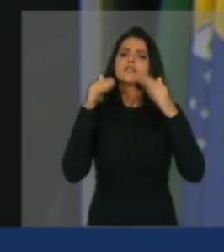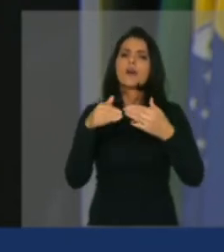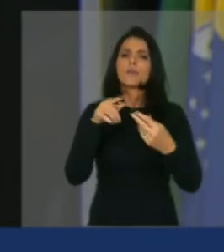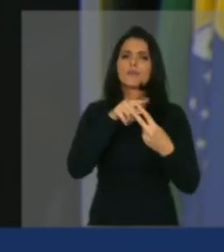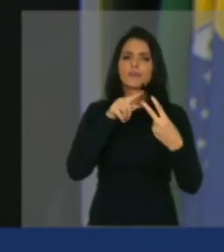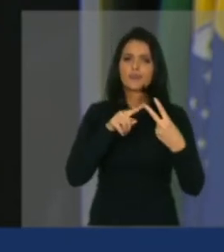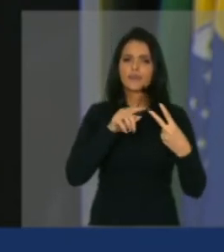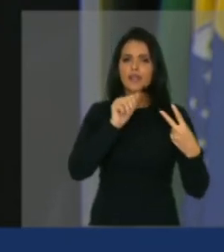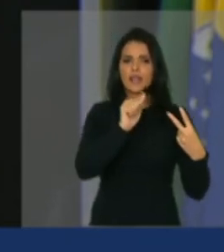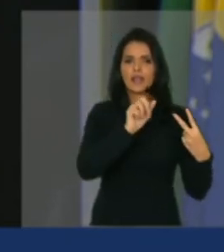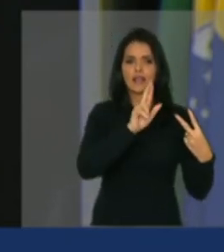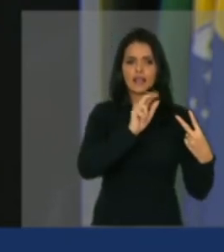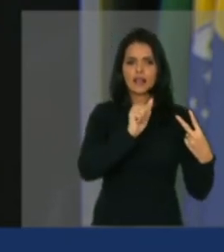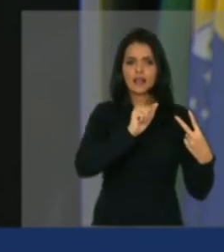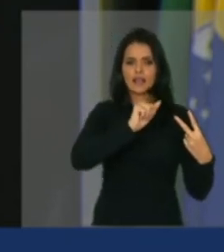LARANJAL PAULISTA, ONDE EU